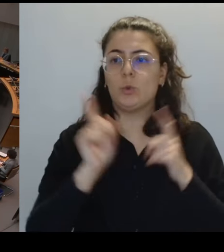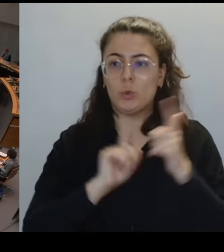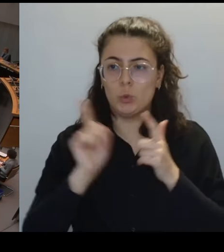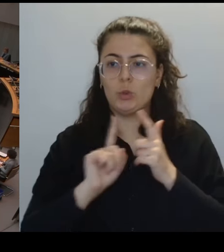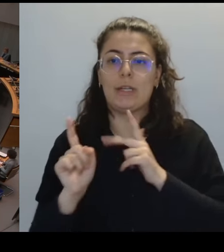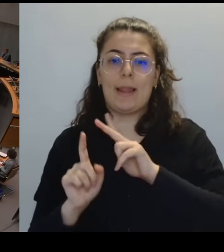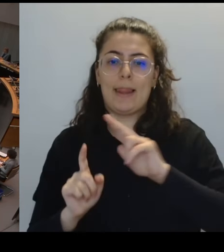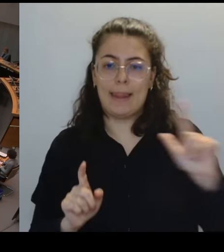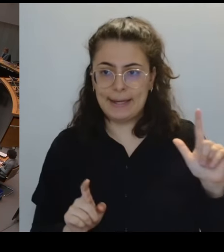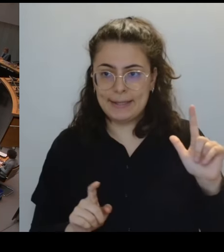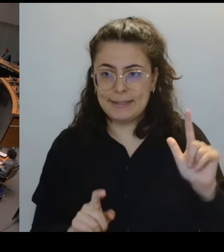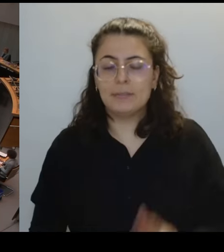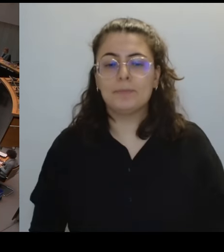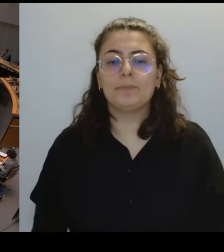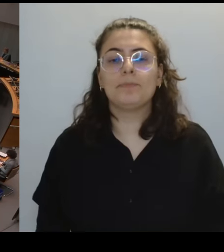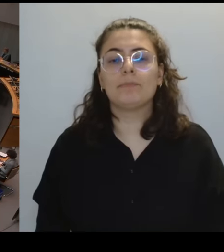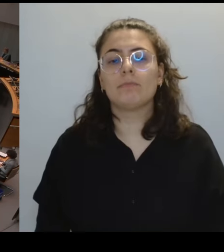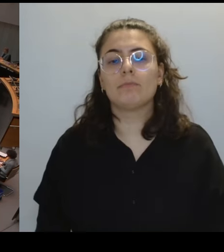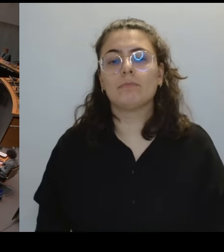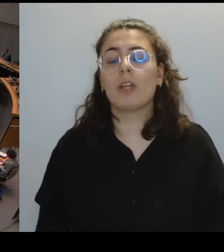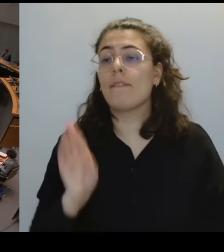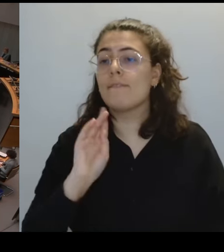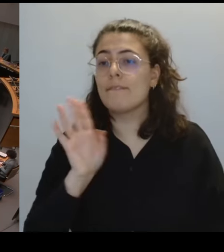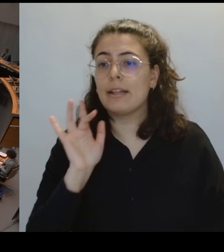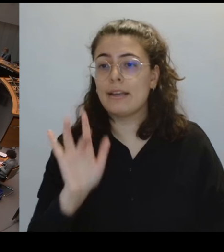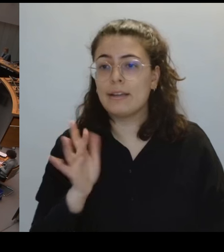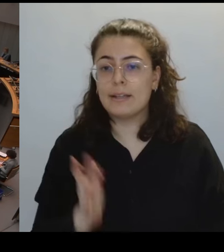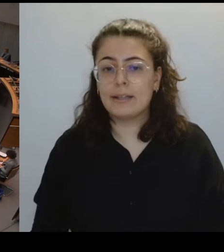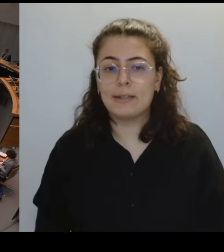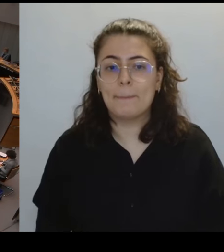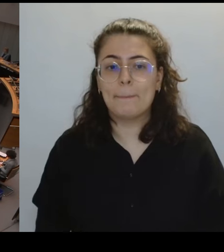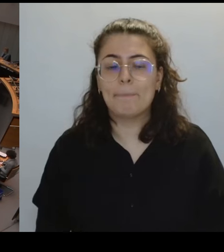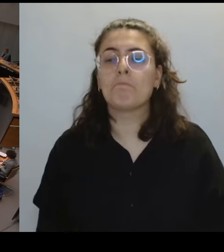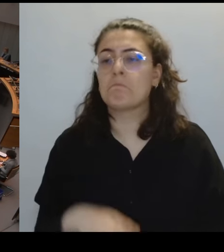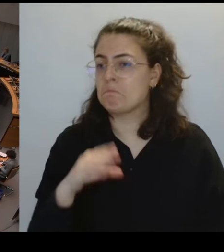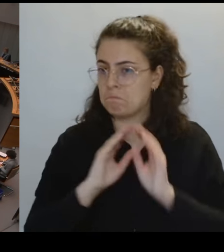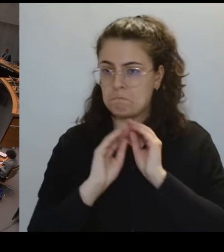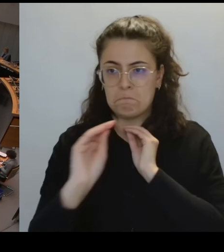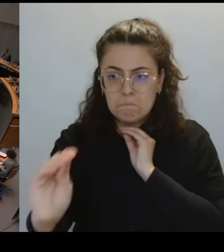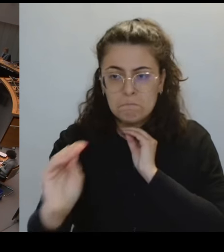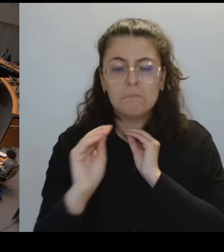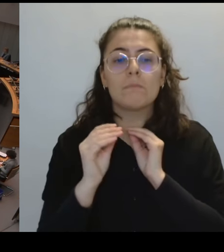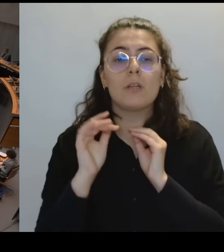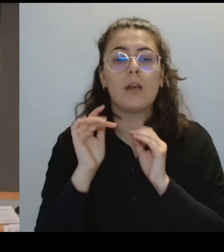Wer stimmt dagegen? Das sehe ich nicht. Und Enthaltungen bei der AfD-Fraktion.